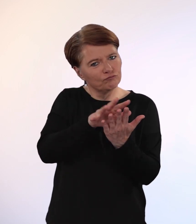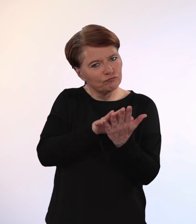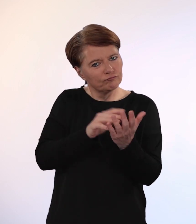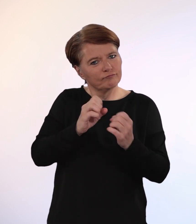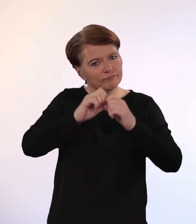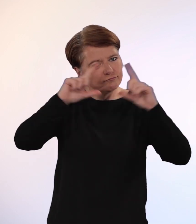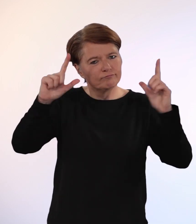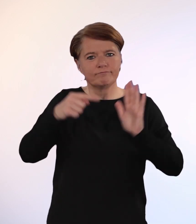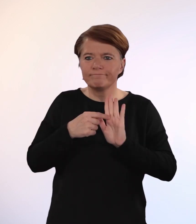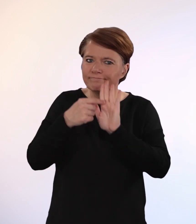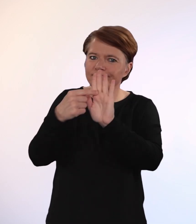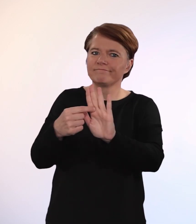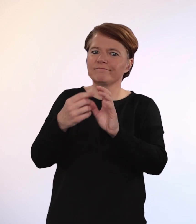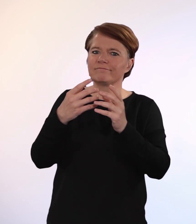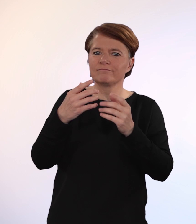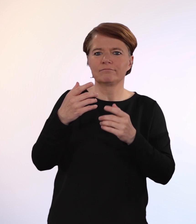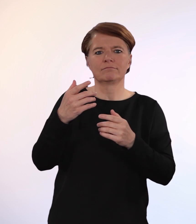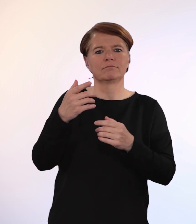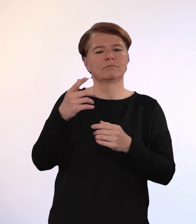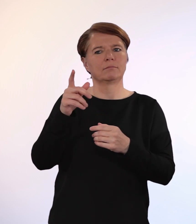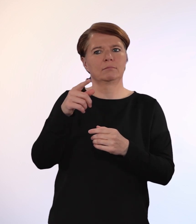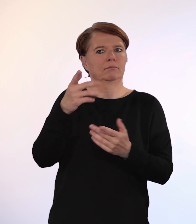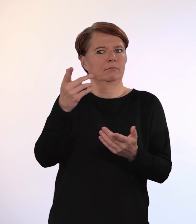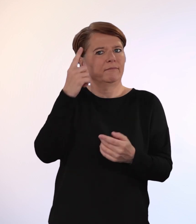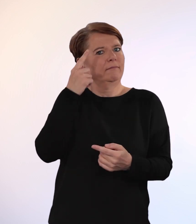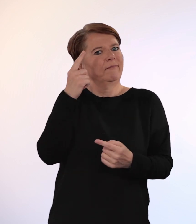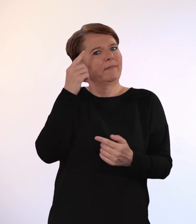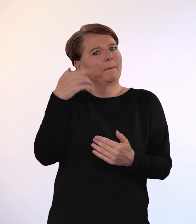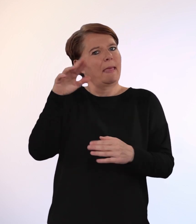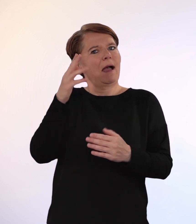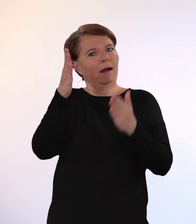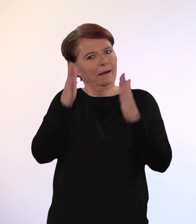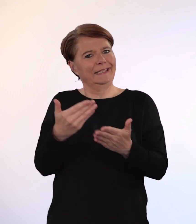auf die Welt bringen. Wer weiß, wofür es gut ist. Dann habe ich es ausformuliert